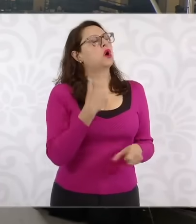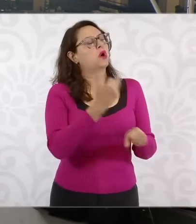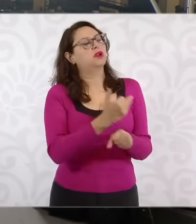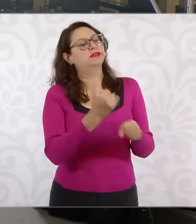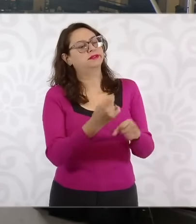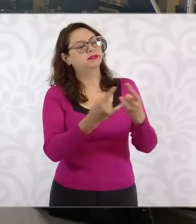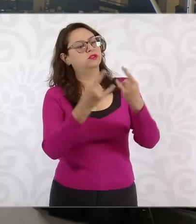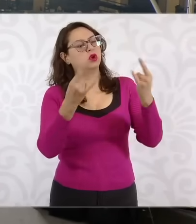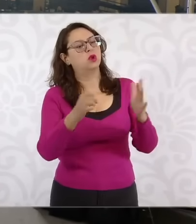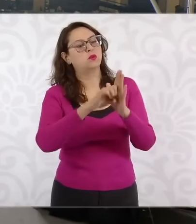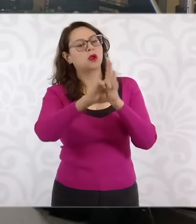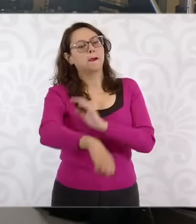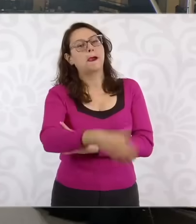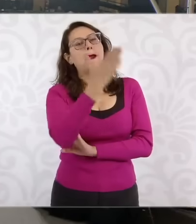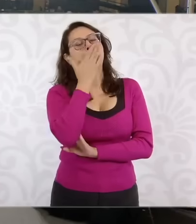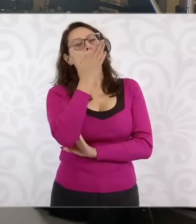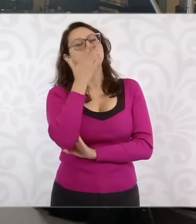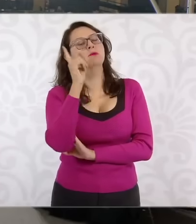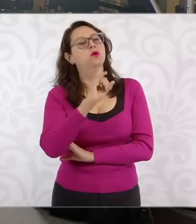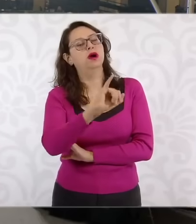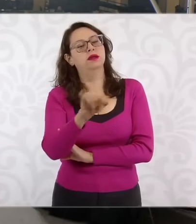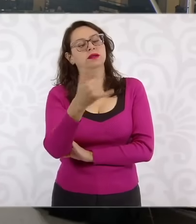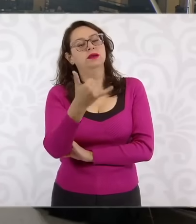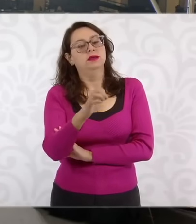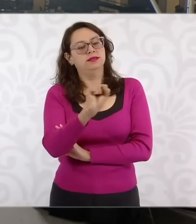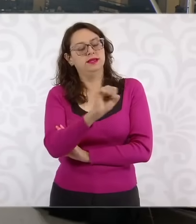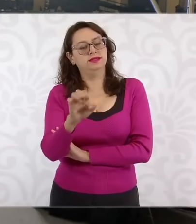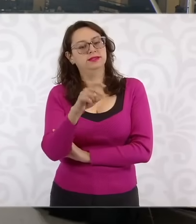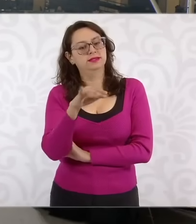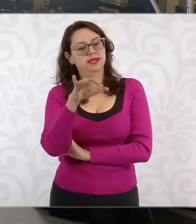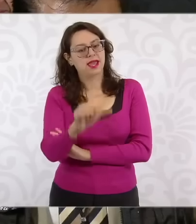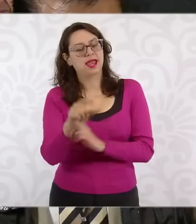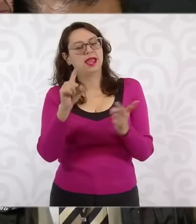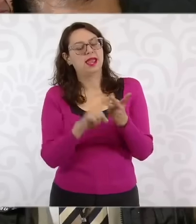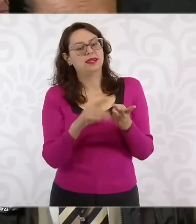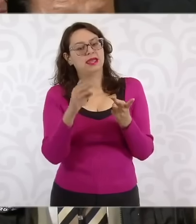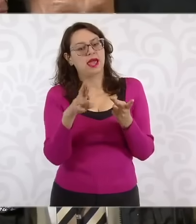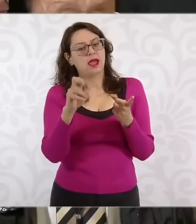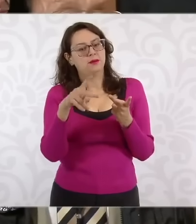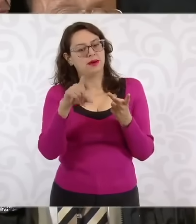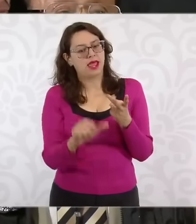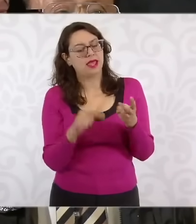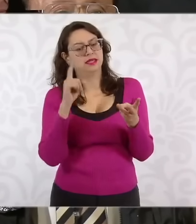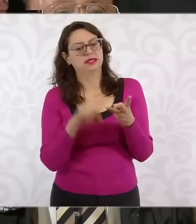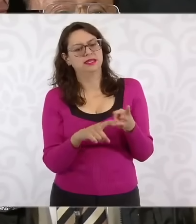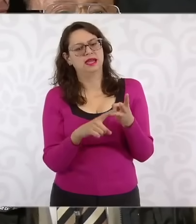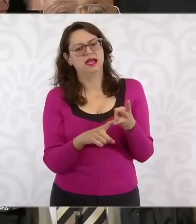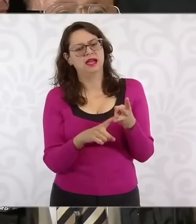Yesenia Contreras, Carolina Hernández, Diego, Brenda Aguilar, 21 años, Jimena Sánchez, 18 años.